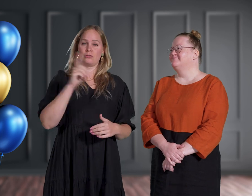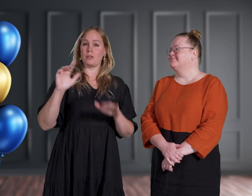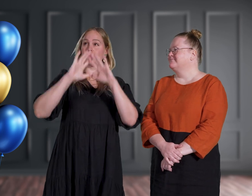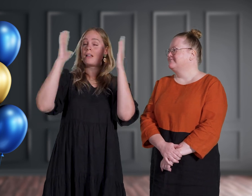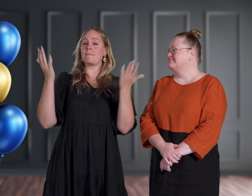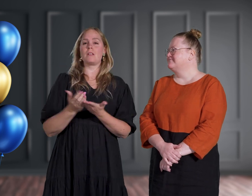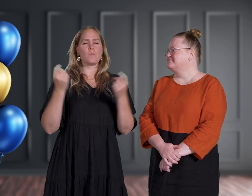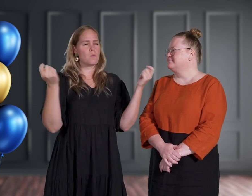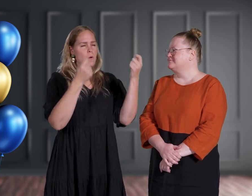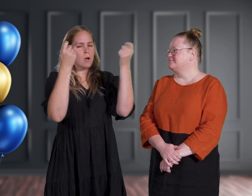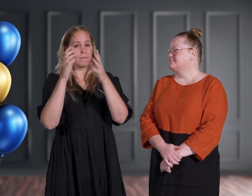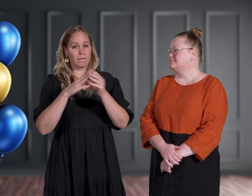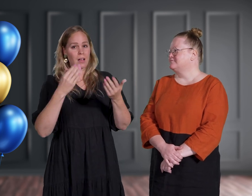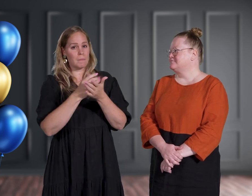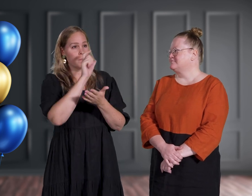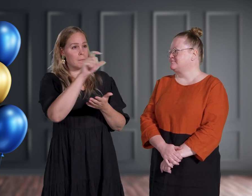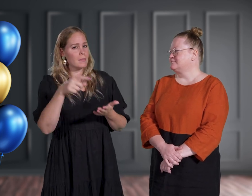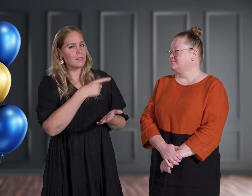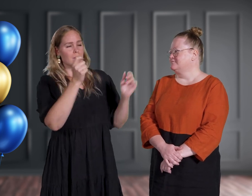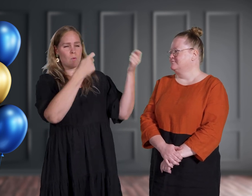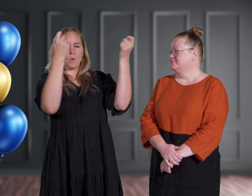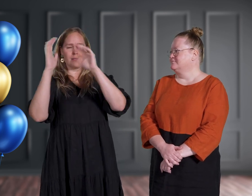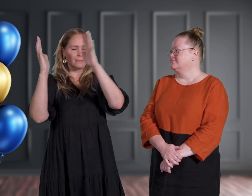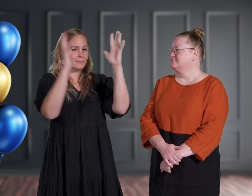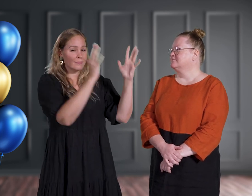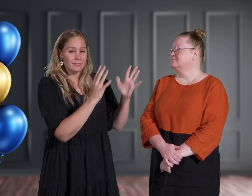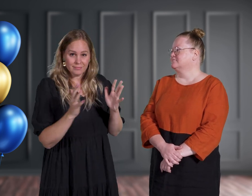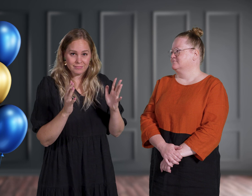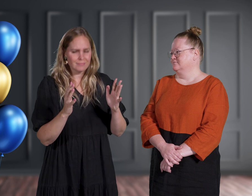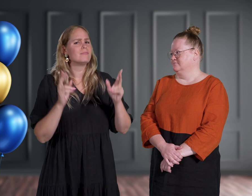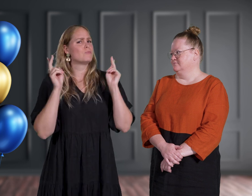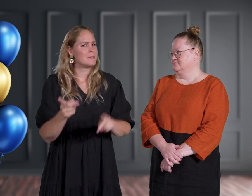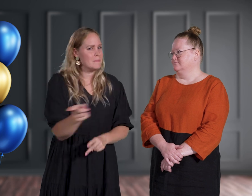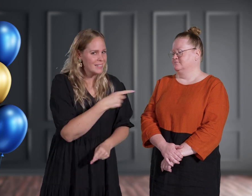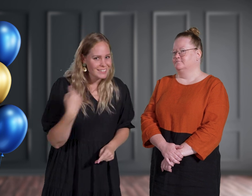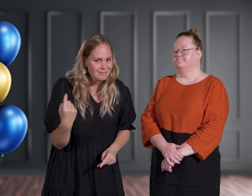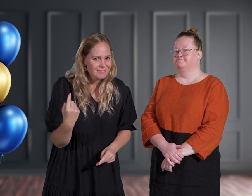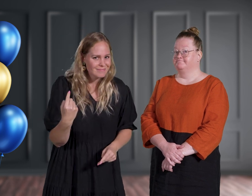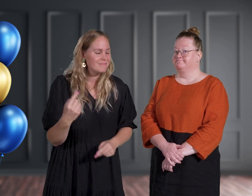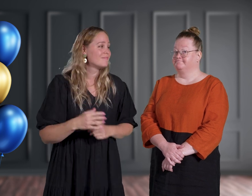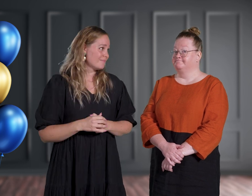Silloin koko maailma juhlii vapaaehtoisia ja niin teemme mekin!